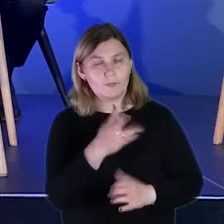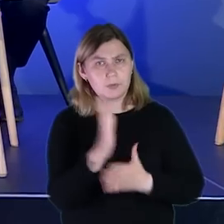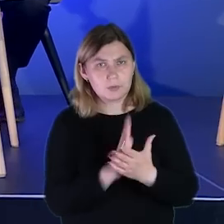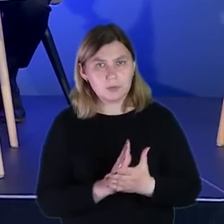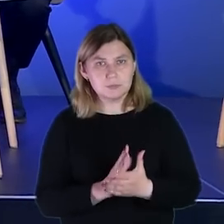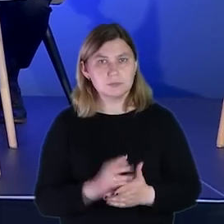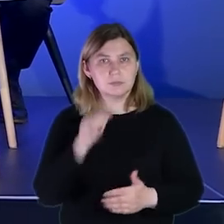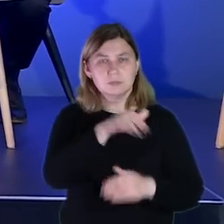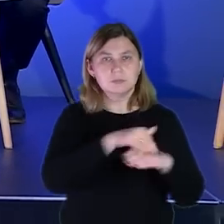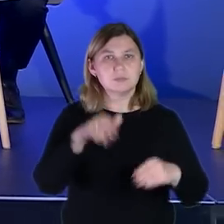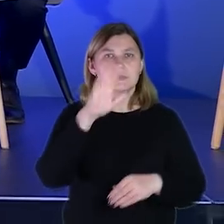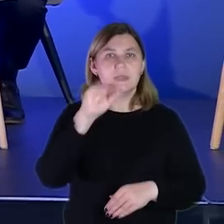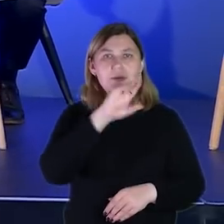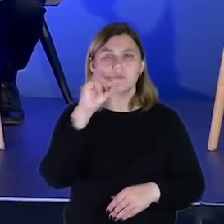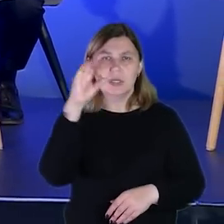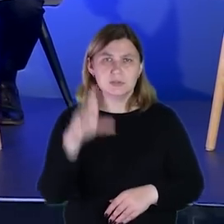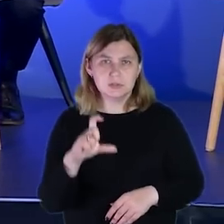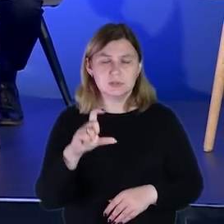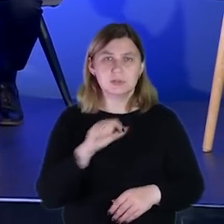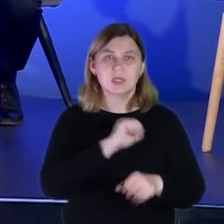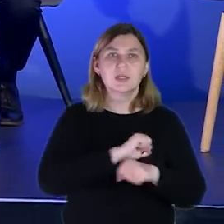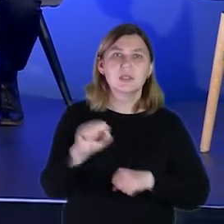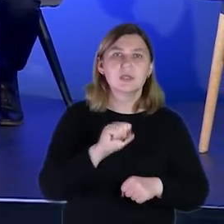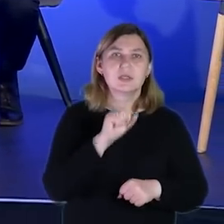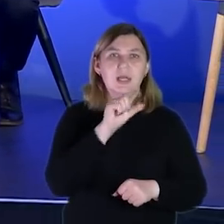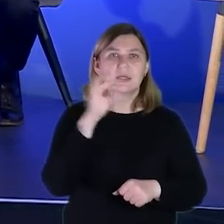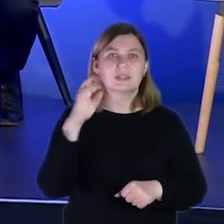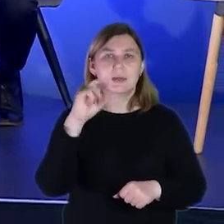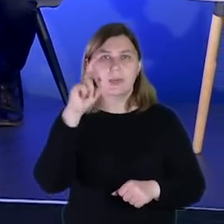tutaj na wysokości Brześcia nad Bugiem rozciąga się właśnie Prypeć i jej dopływy,